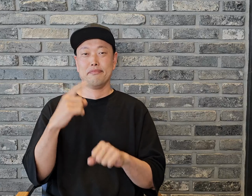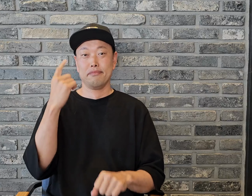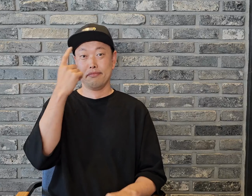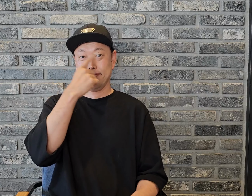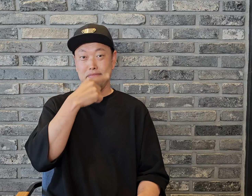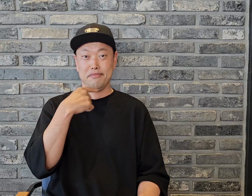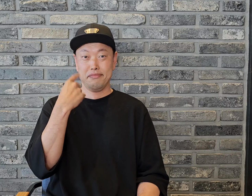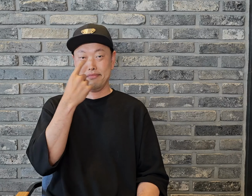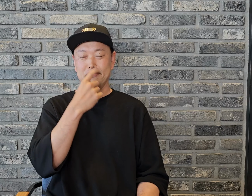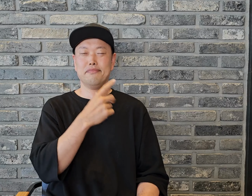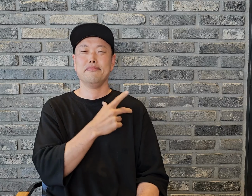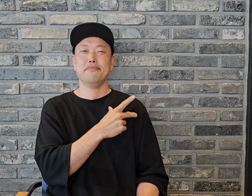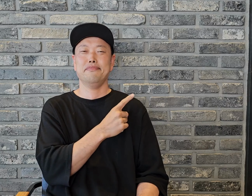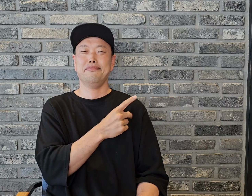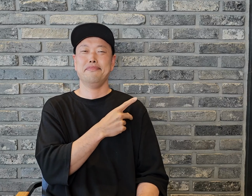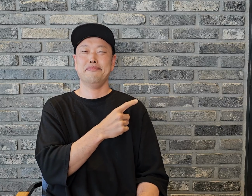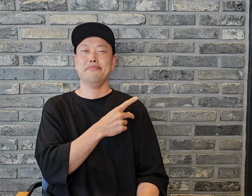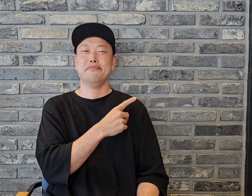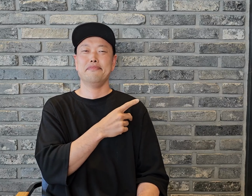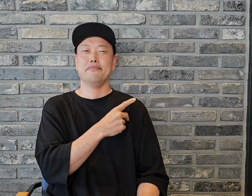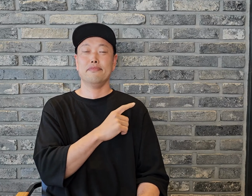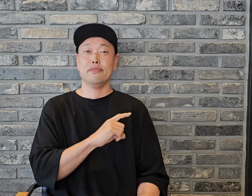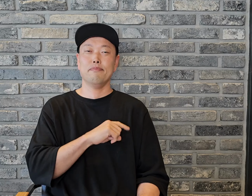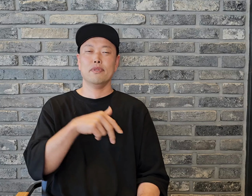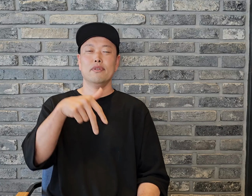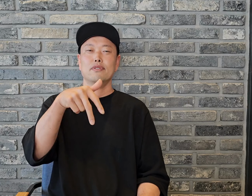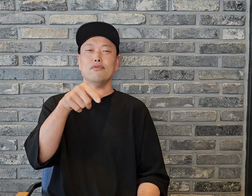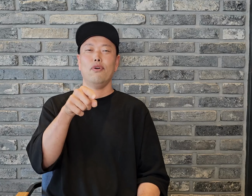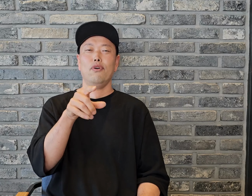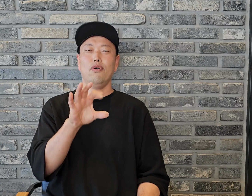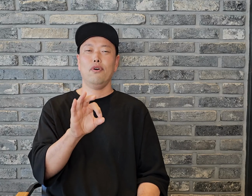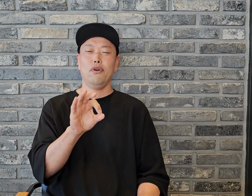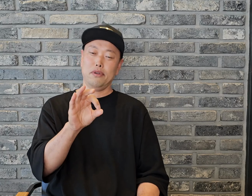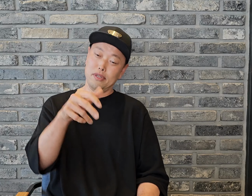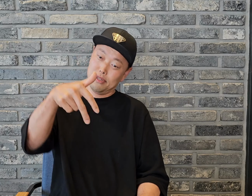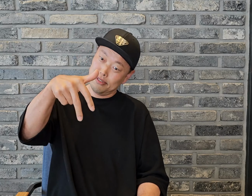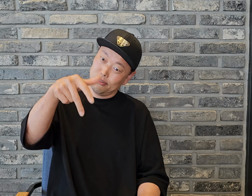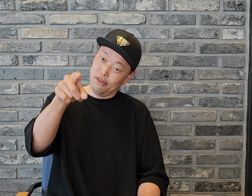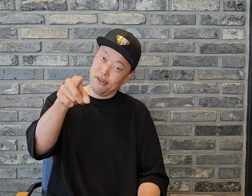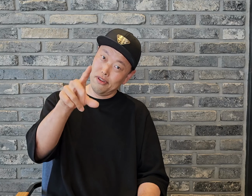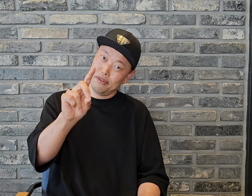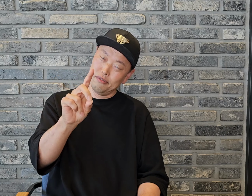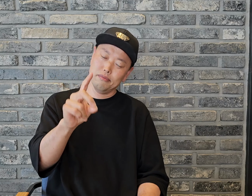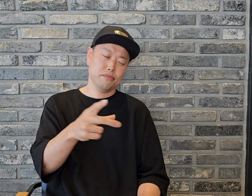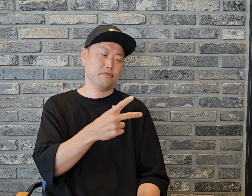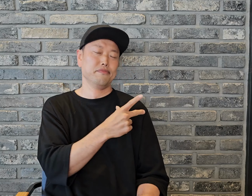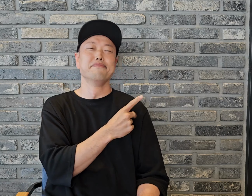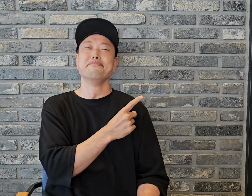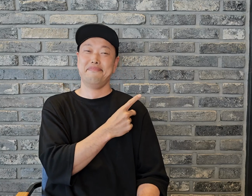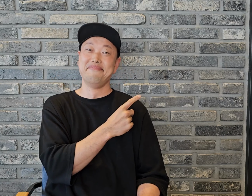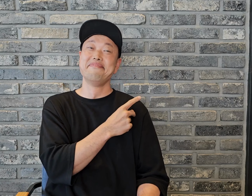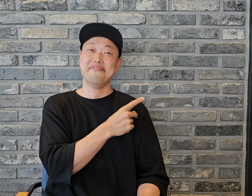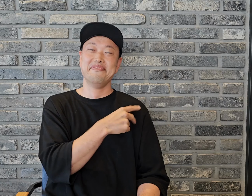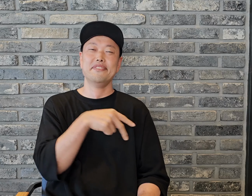El nombre en lengua de señas proviene de mi apellido, 'Jeong', y lo expreso así, y